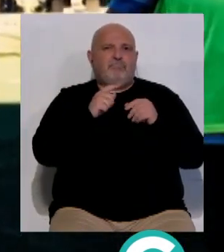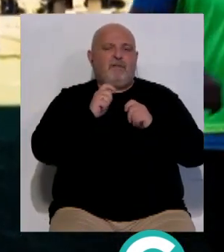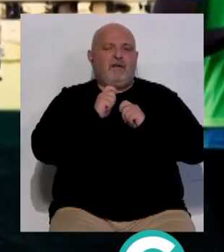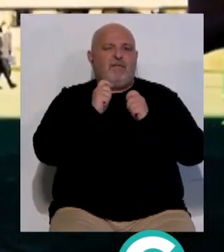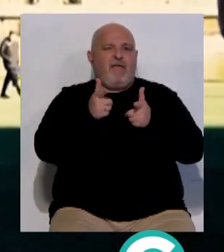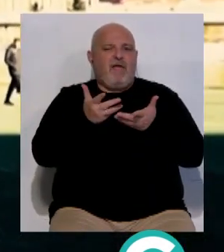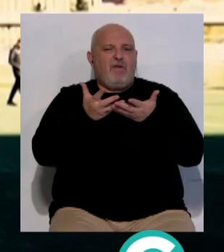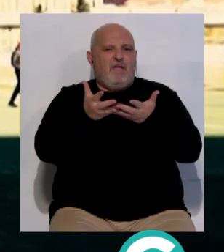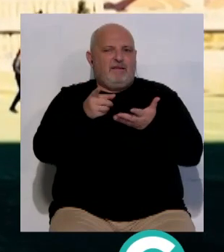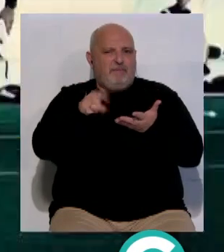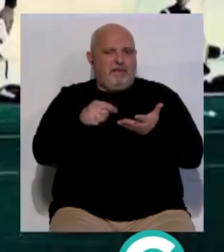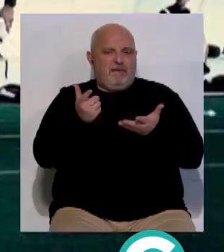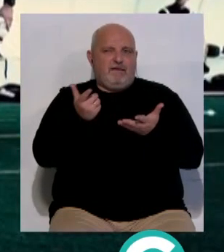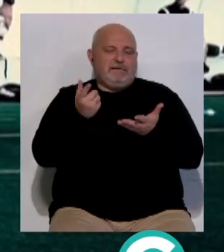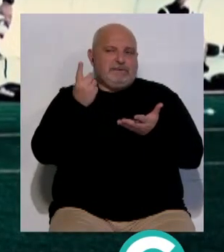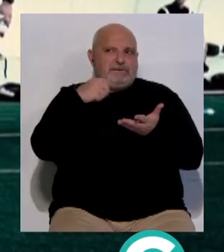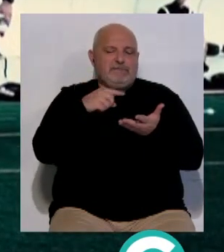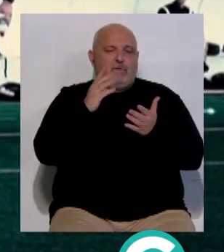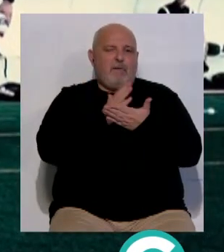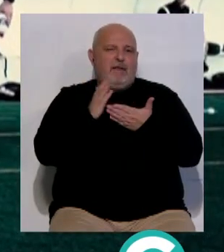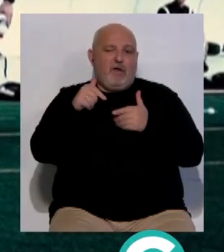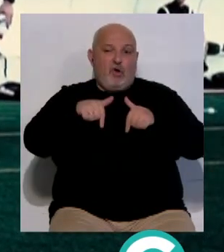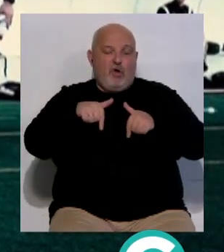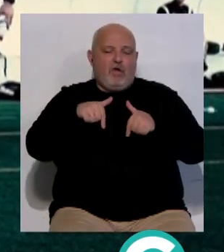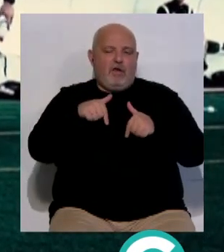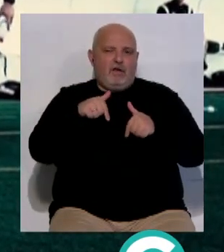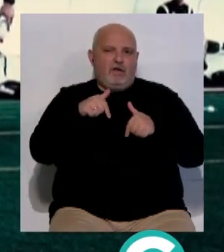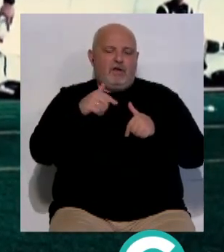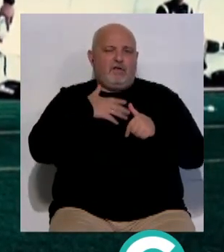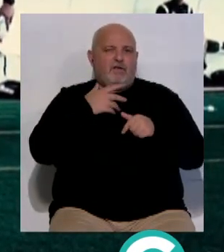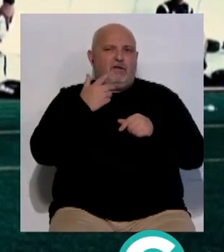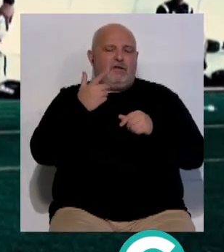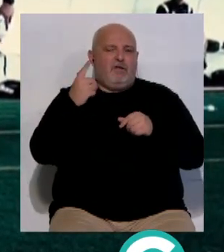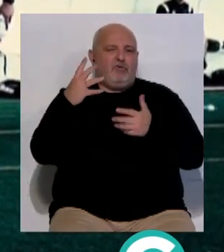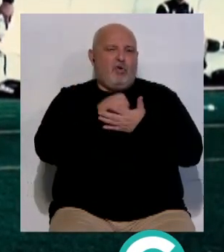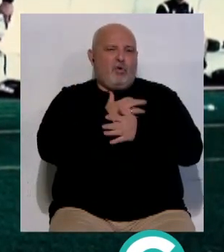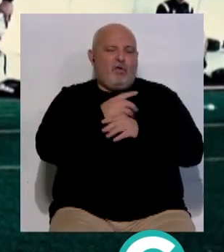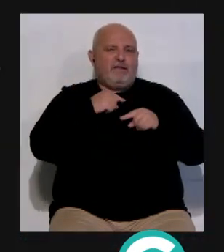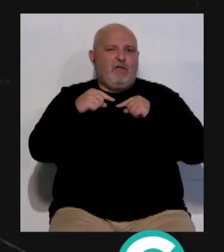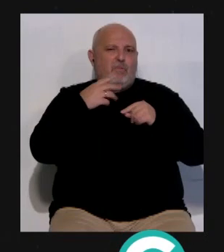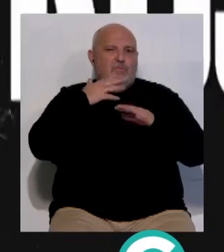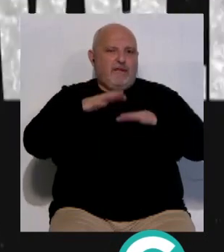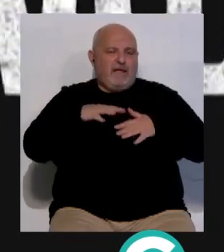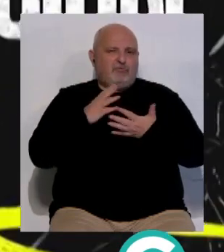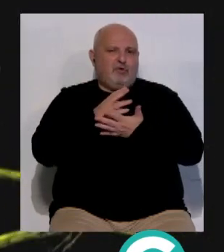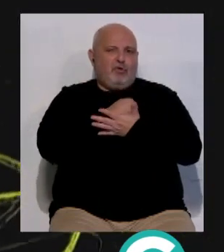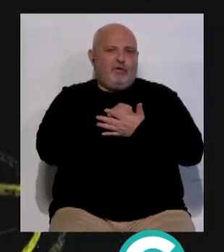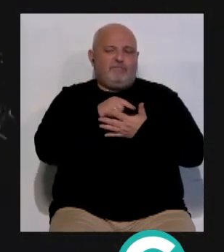ellos pero lo de hoy Imagínate los chavales como están el entrenador como está como dice aunque